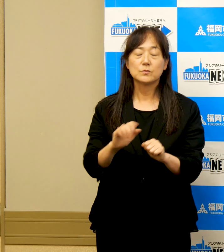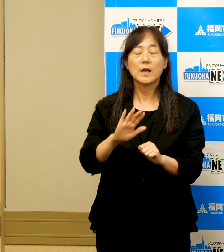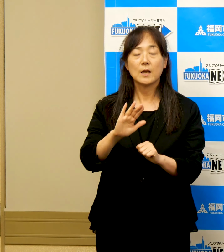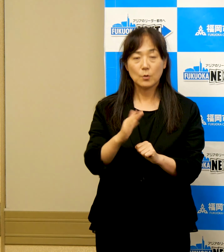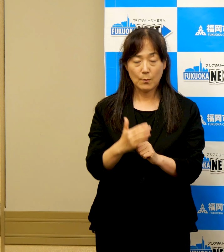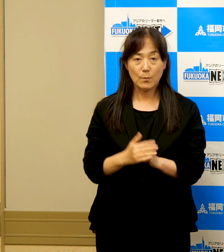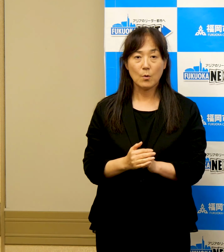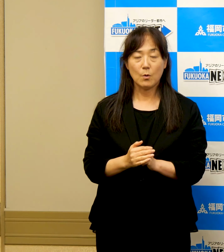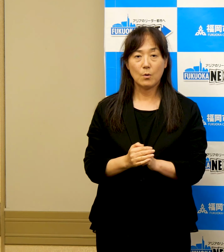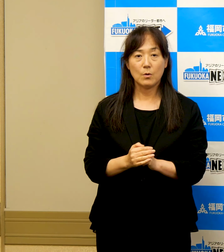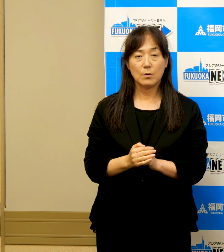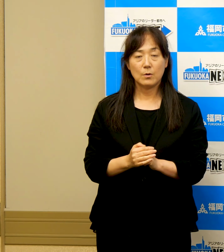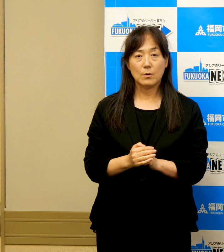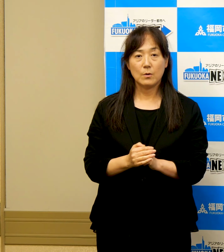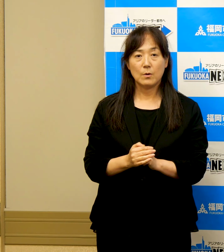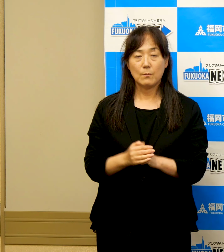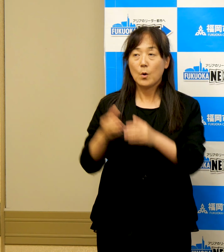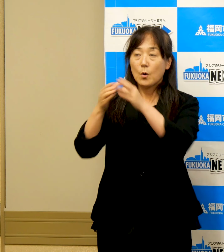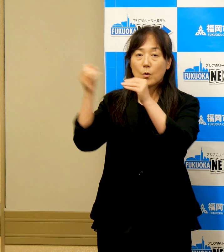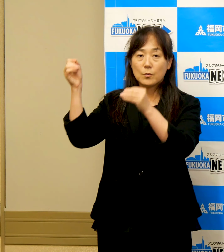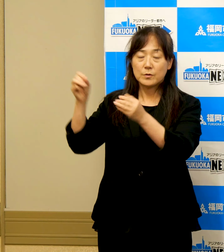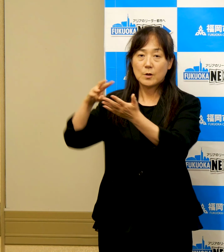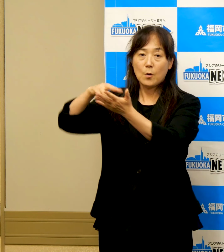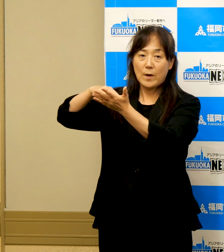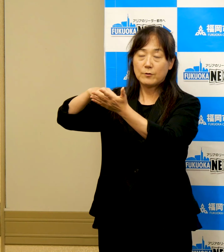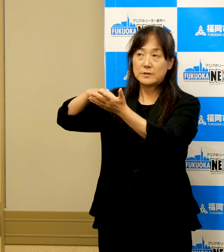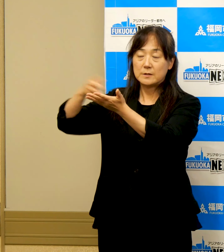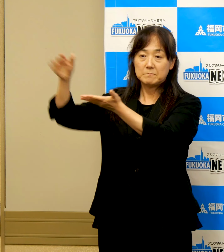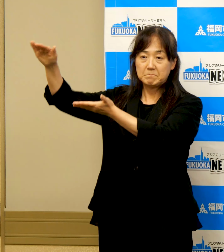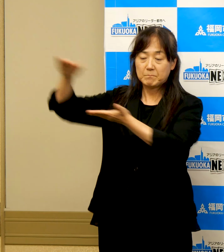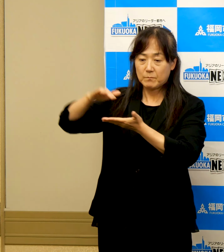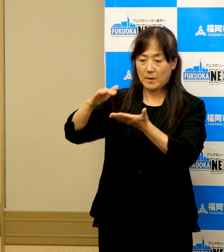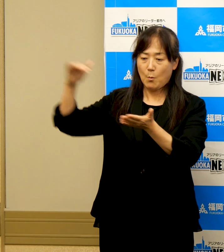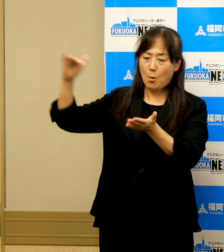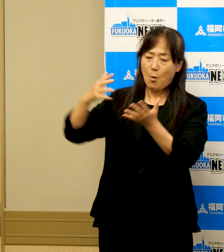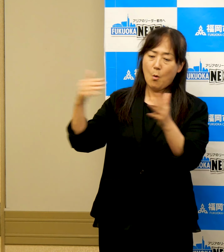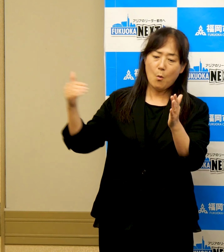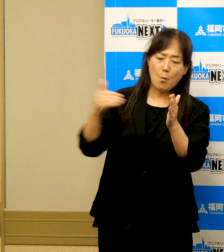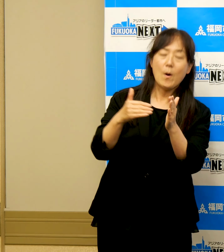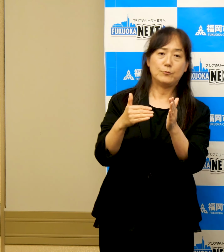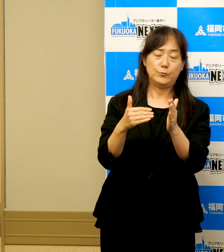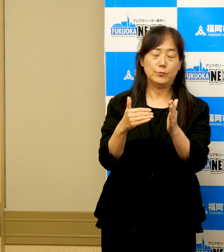ただもう国のワクチンの供給自体が終わるんですよね